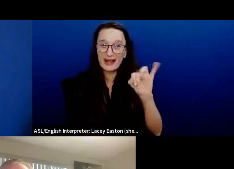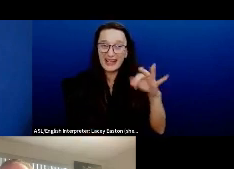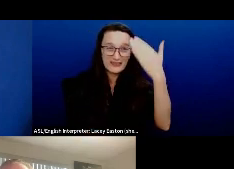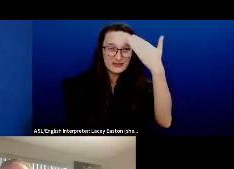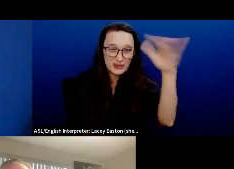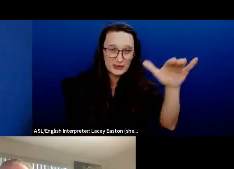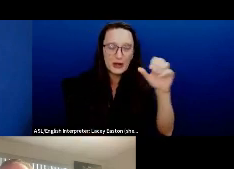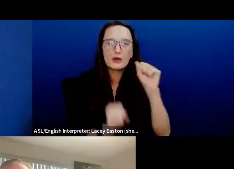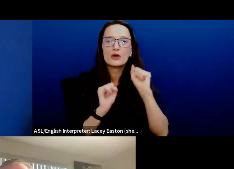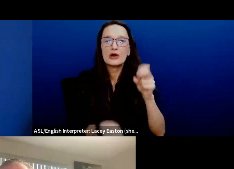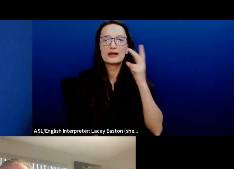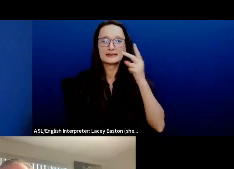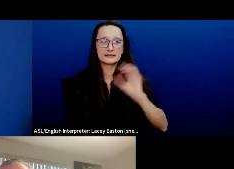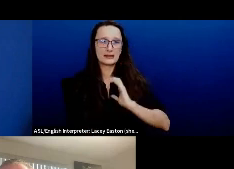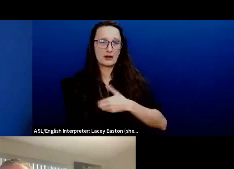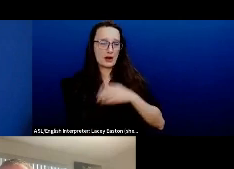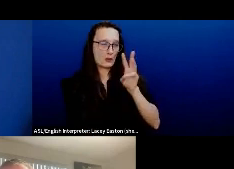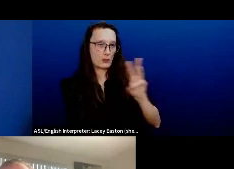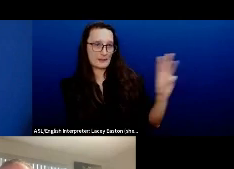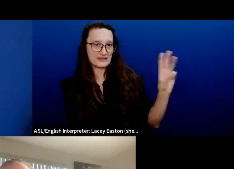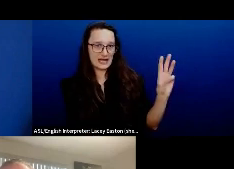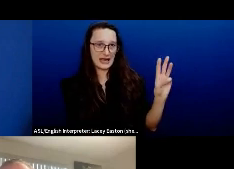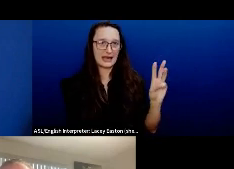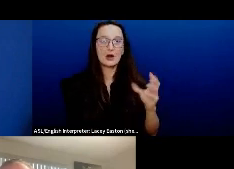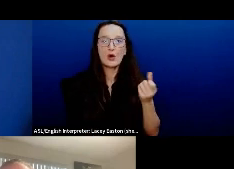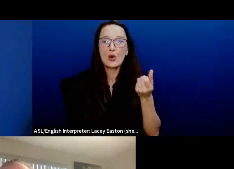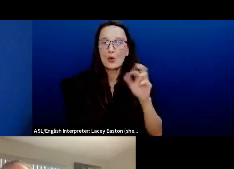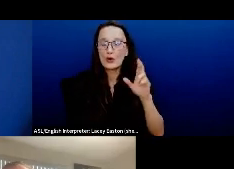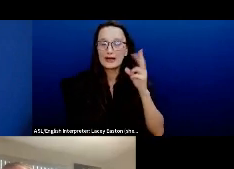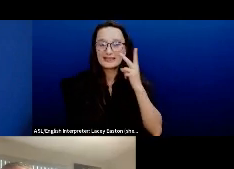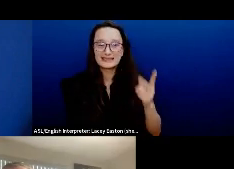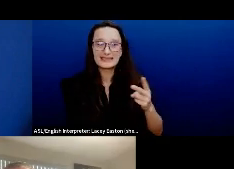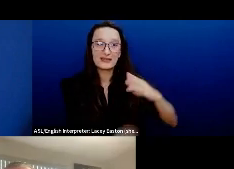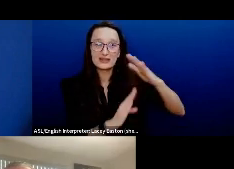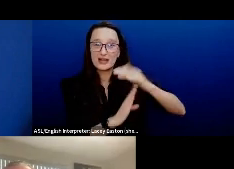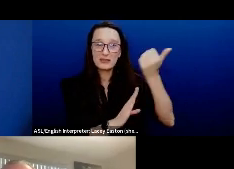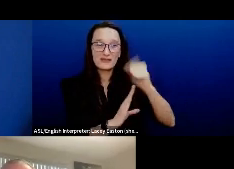en la parte superior de cualquier programa de educación individualizado dentro del estado de California y el nombre del